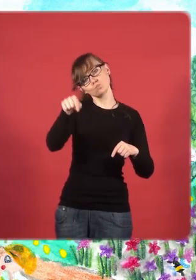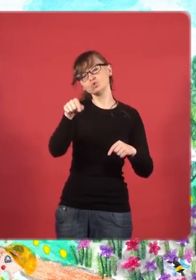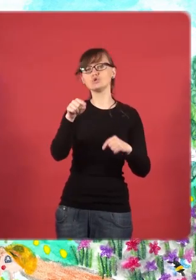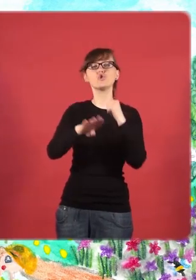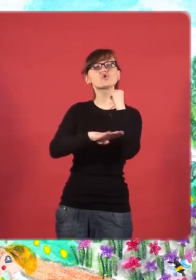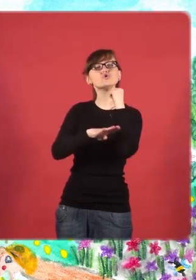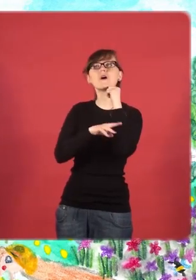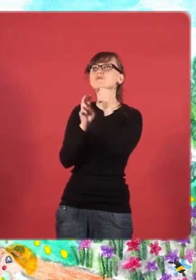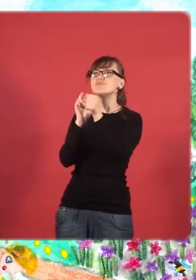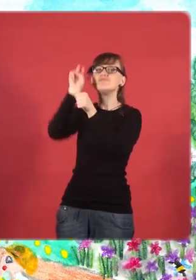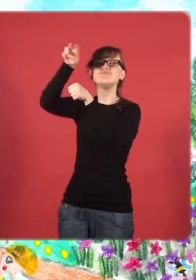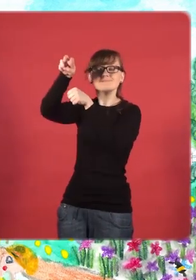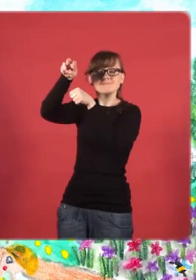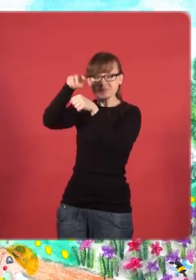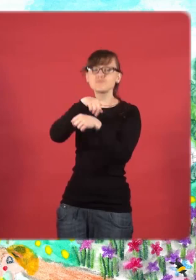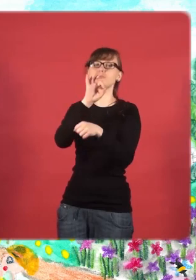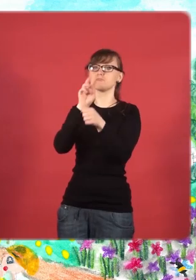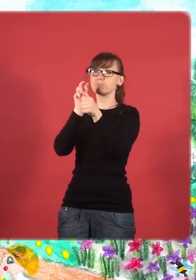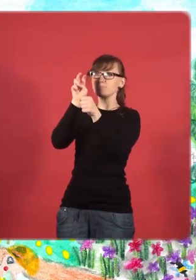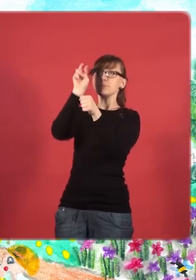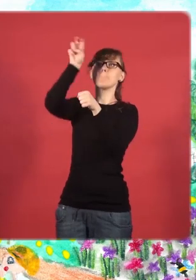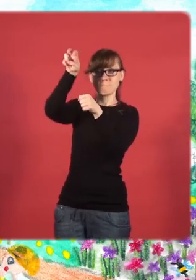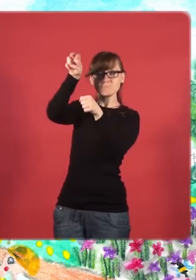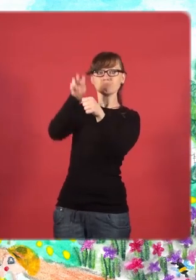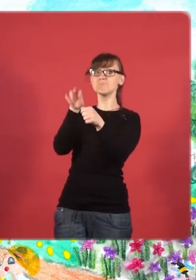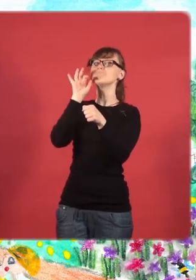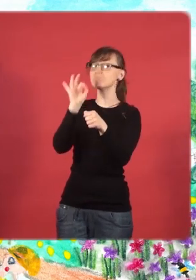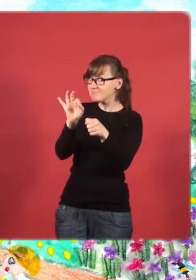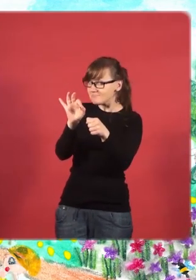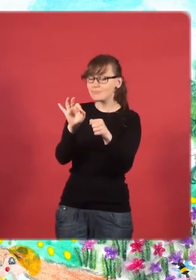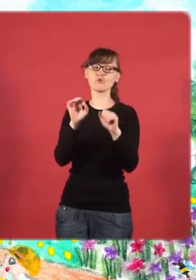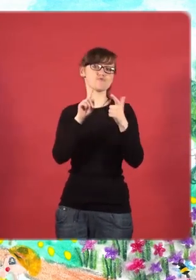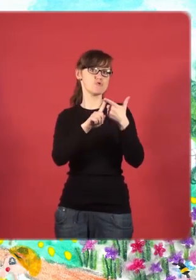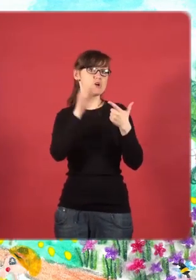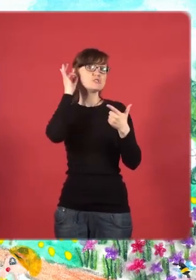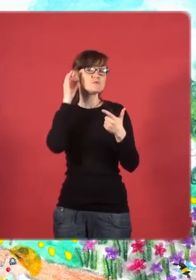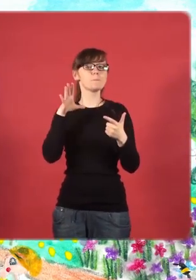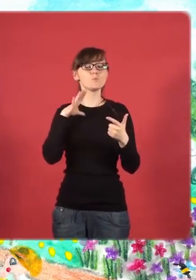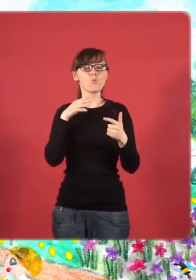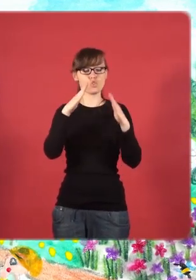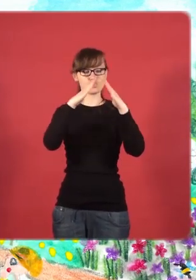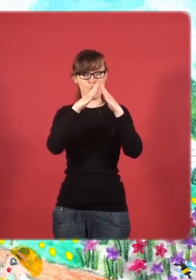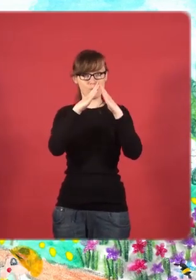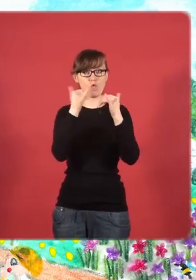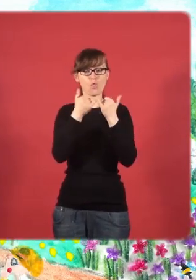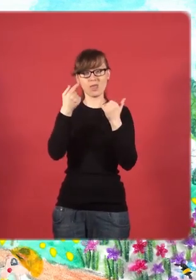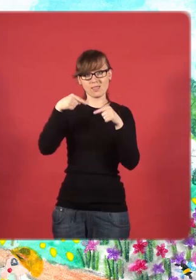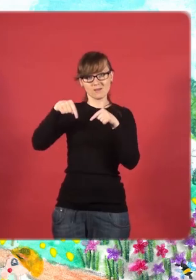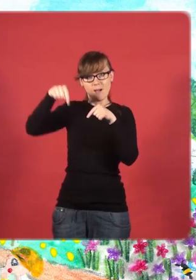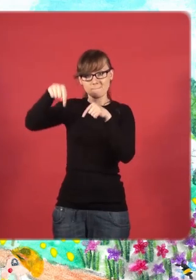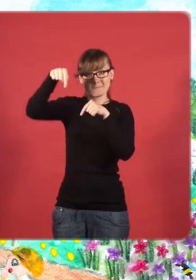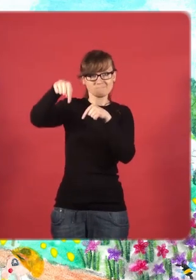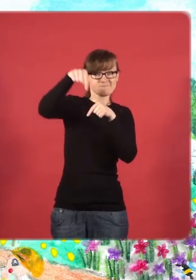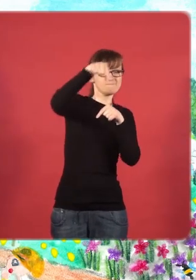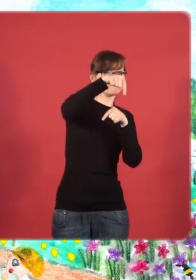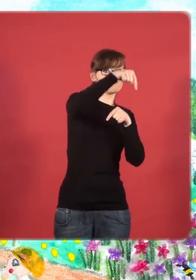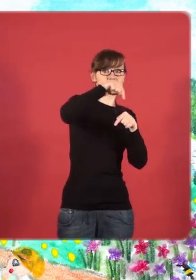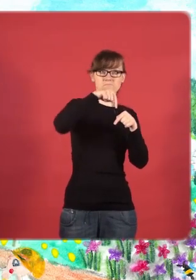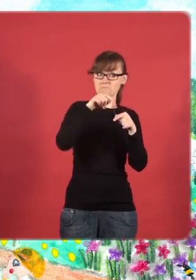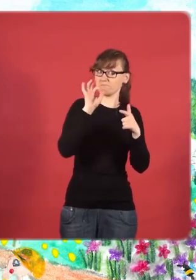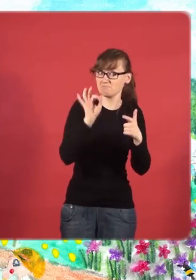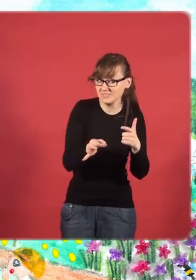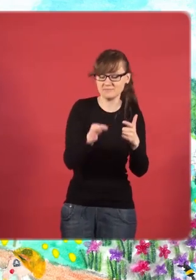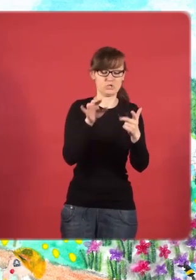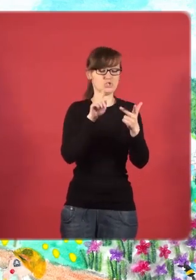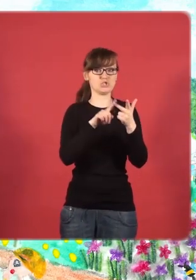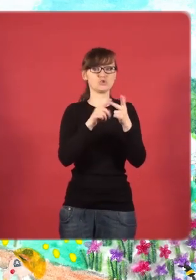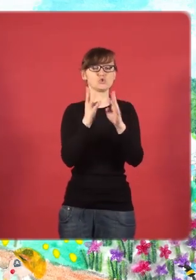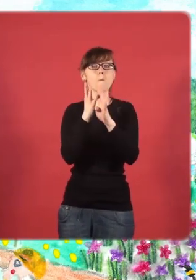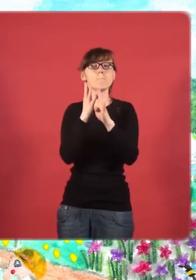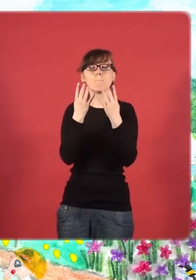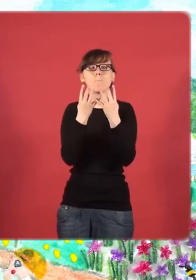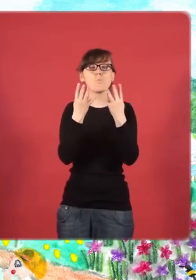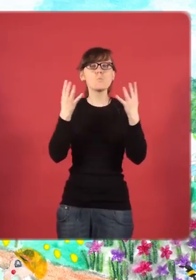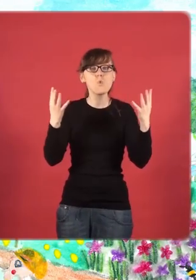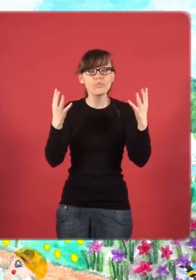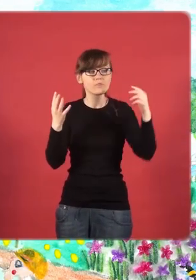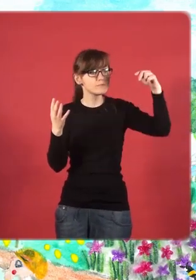Pierwsza Karolka oświadczyła, że Ruby nie odważy się wejść na wielką starą wierzbę. Ruby wykonała śmiało wyzwanie i pokonała koleżankę. Później Josie założyła się z Jane, że ta nie obejdzie ogrodu, skacząc na jednej nodze. Josie, wyzwała ją, by przeszła po parkanie, co wymagało dużej zręczności, ale udało się dziewczynce.